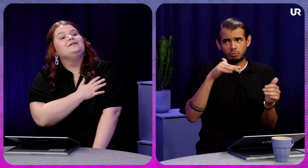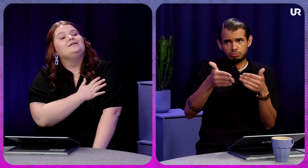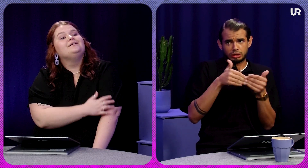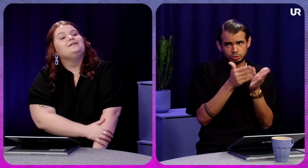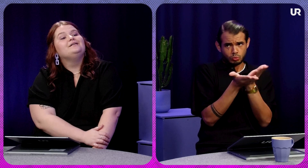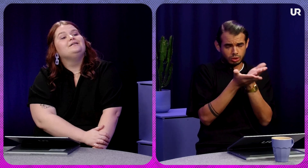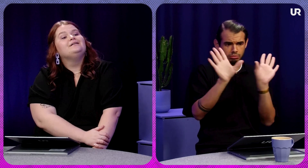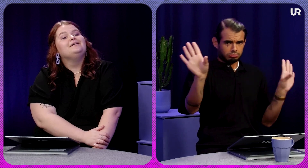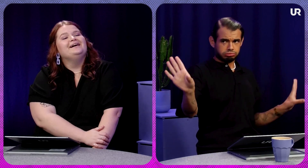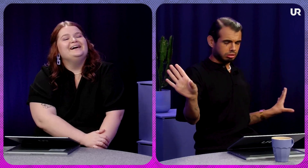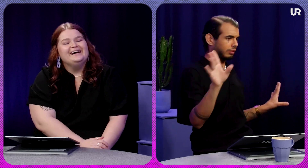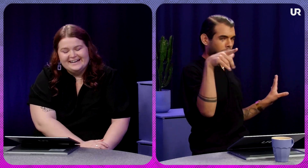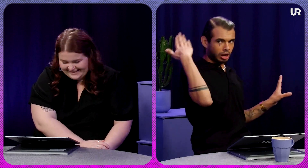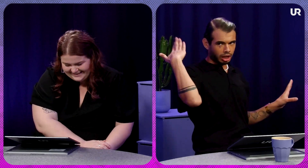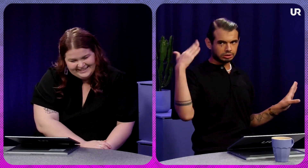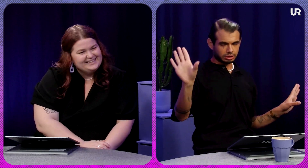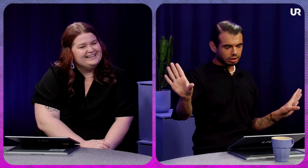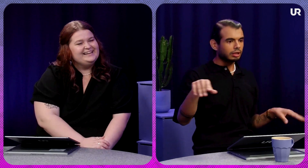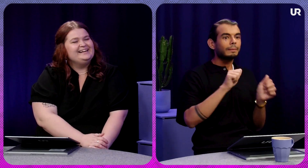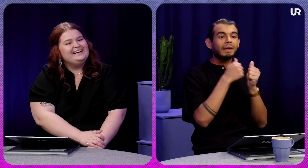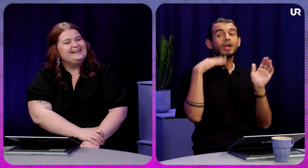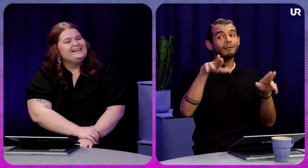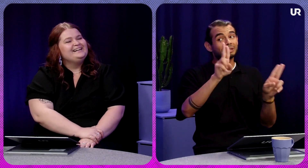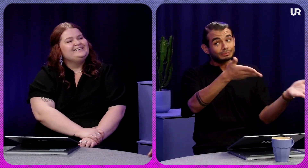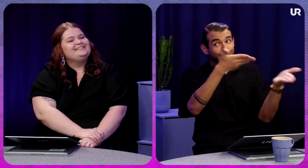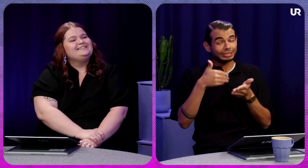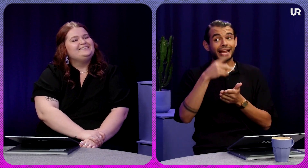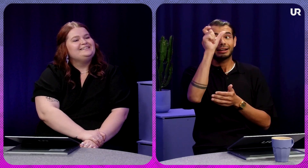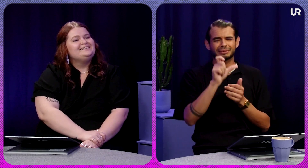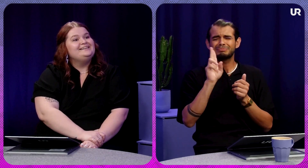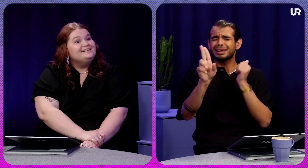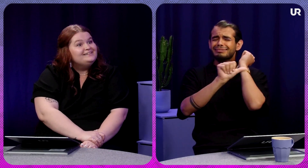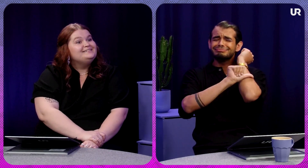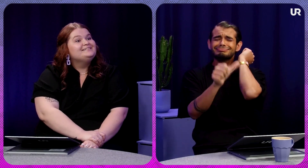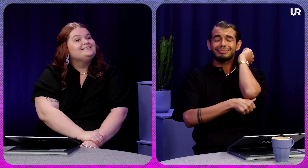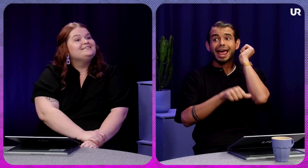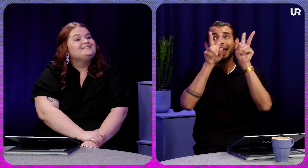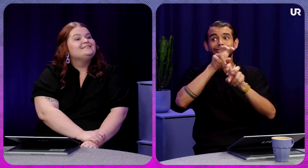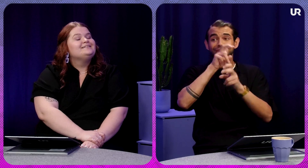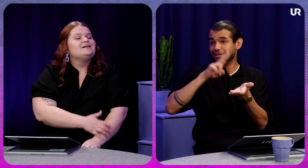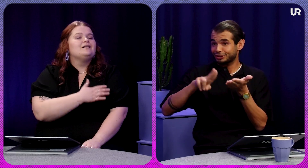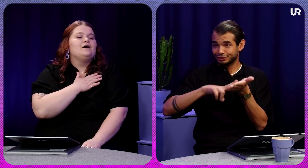Vi går inte tillbaka till skolan, snälla du. Länge sen sist och det låter vi bli. MEN vi har bjudit in någon som har mycket bättre koll på det här!